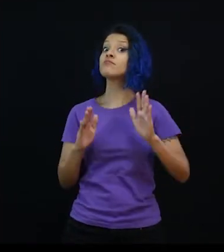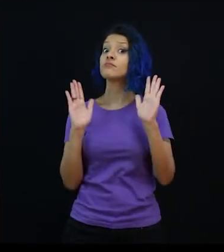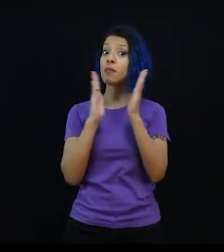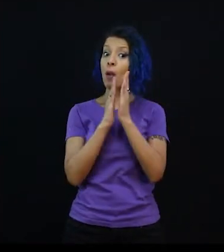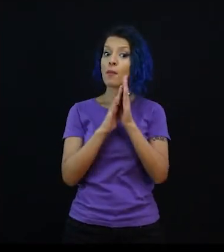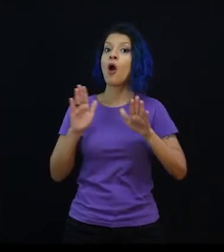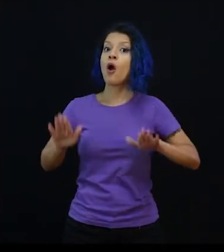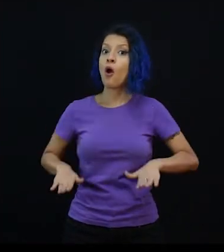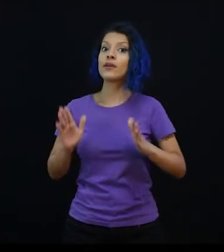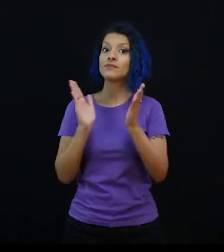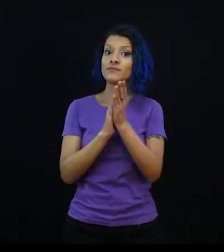Oin oin